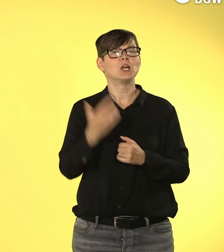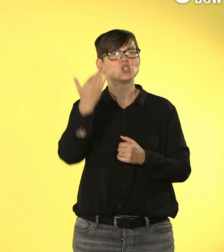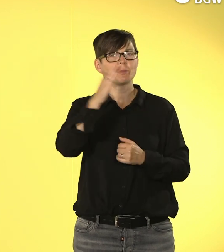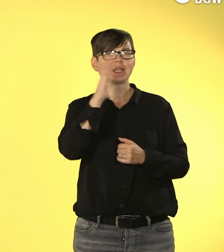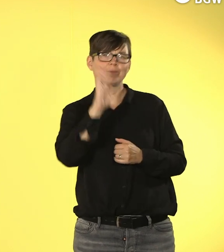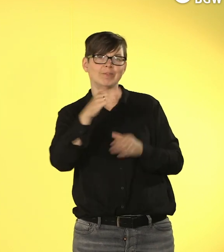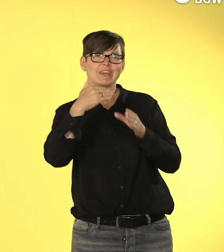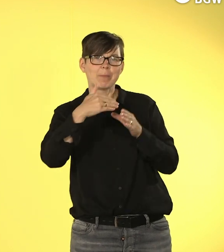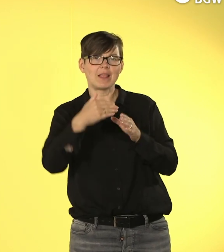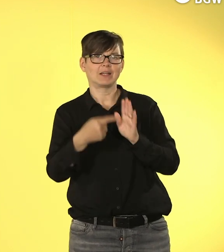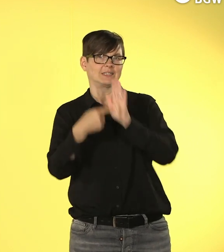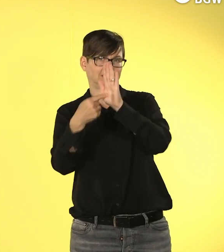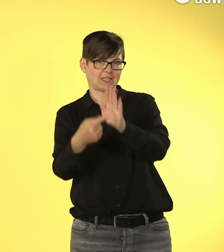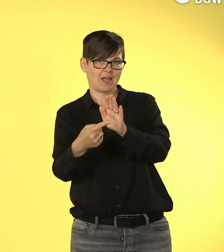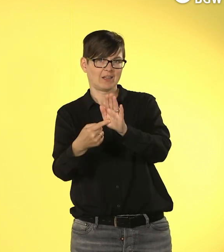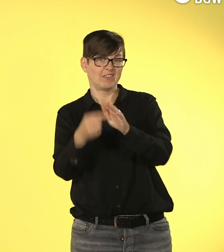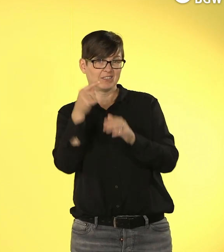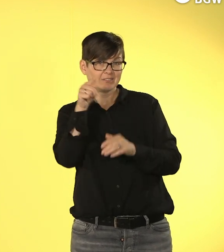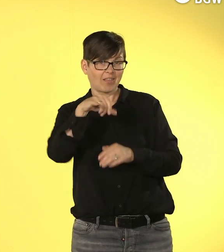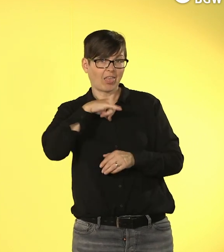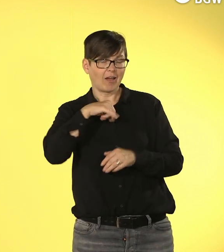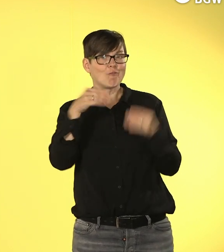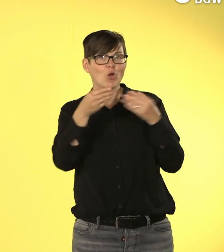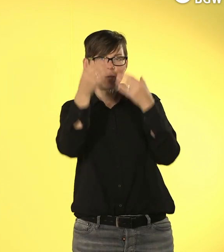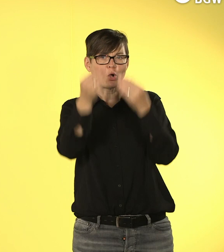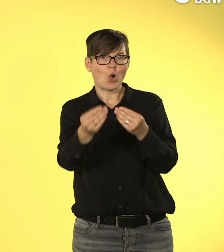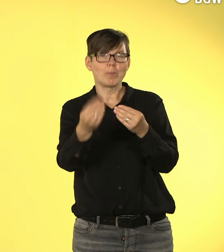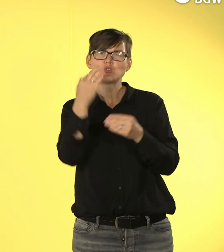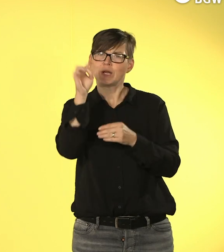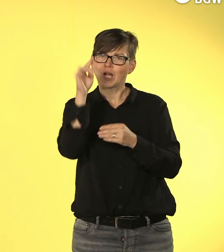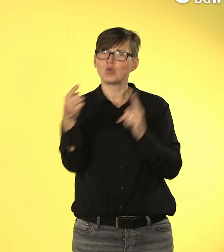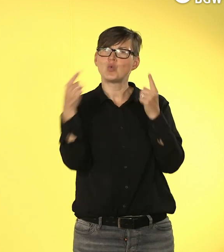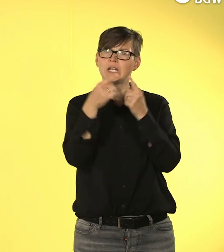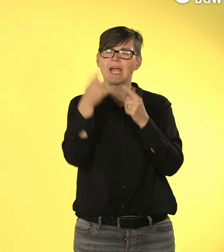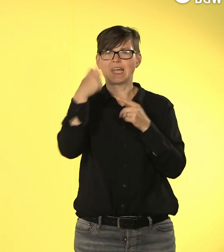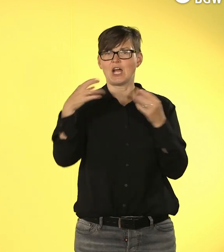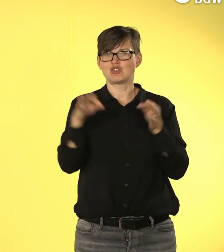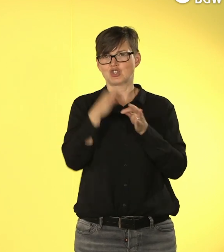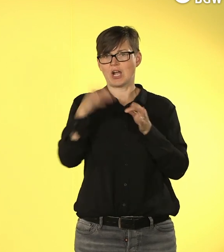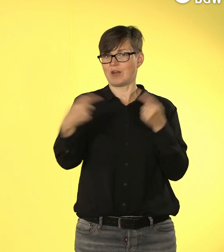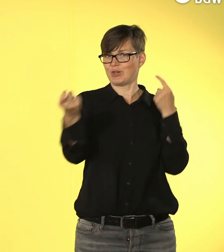Wer Interesse hat, kann sich an Herrn Schneider wenden und die Präsentation anfordern.